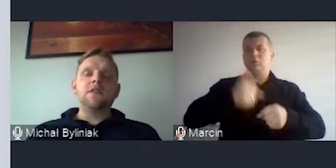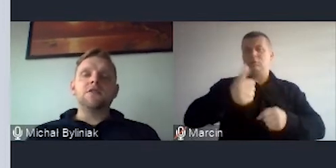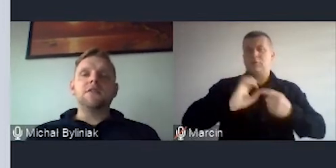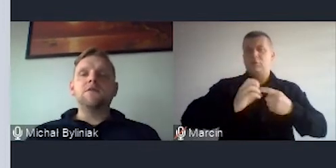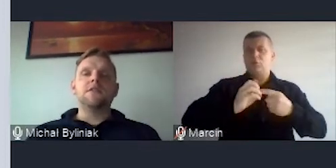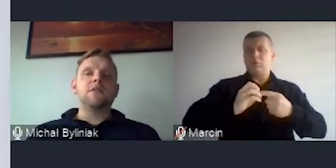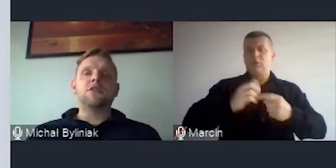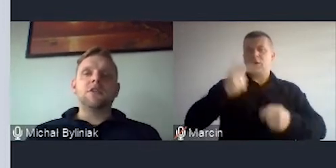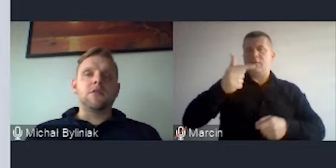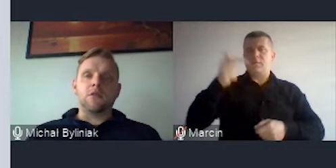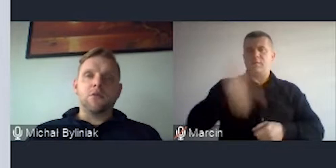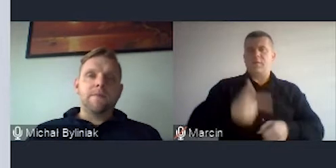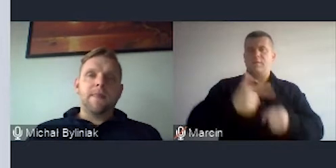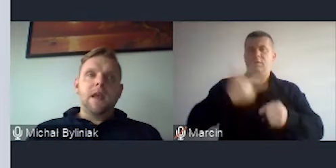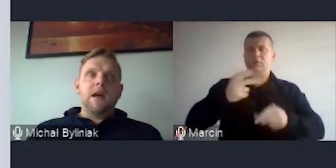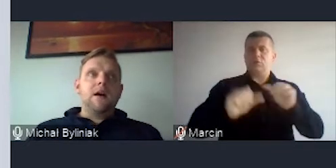Nie ma takiej fizycznej możliwości.